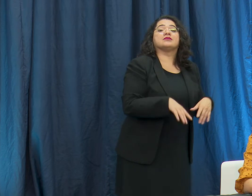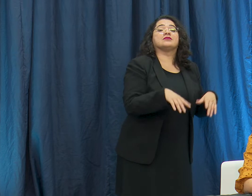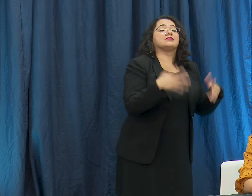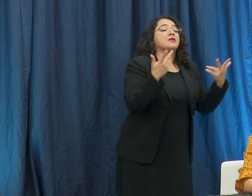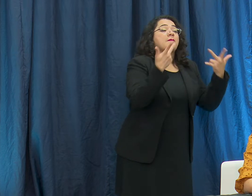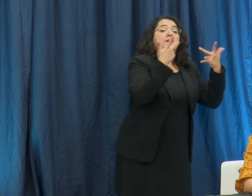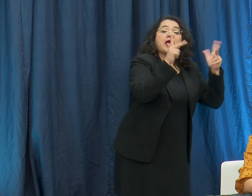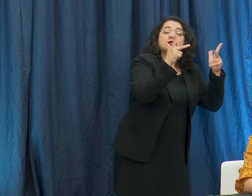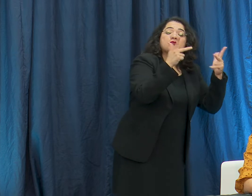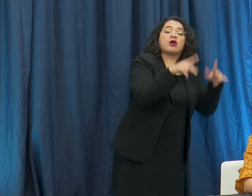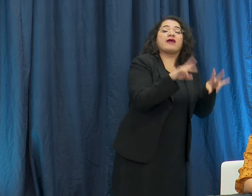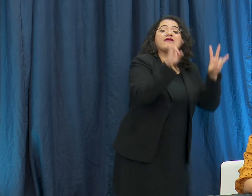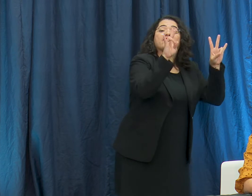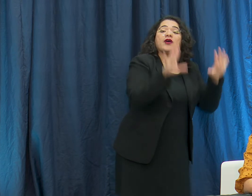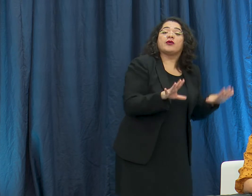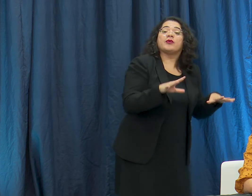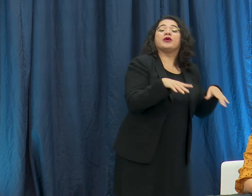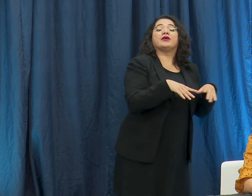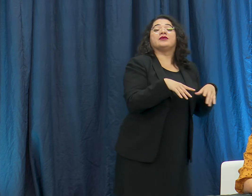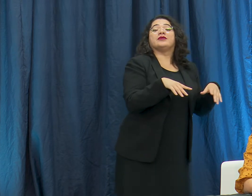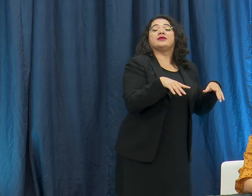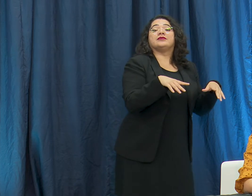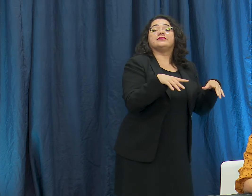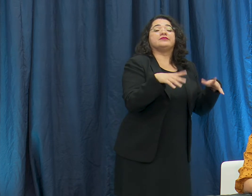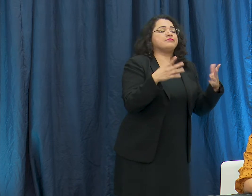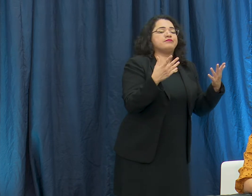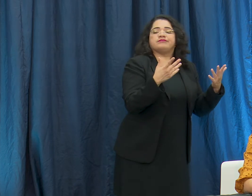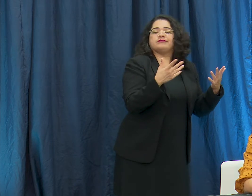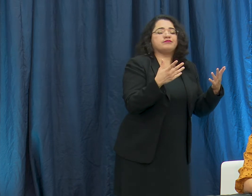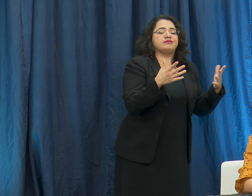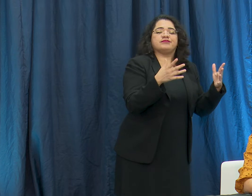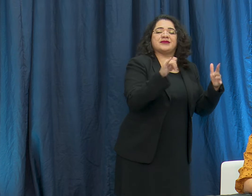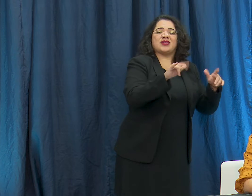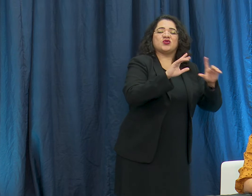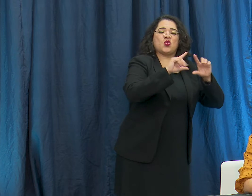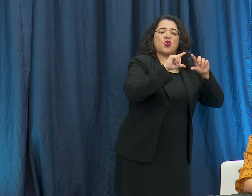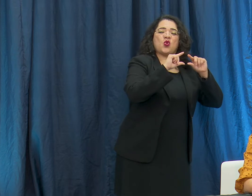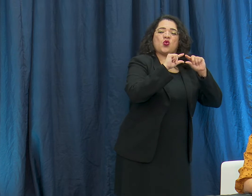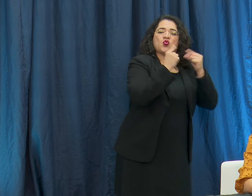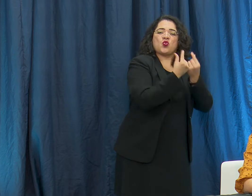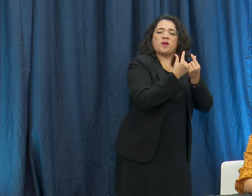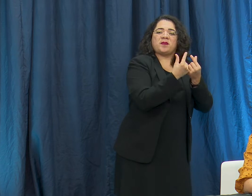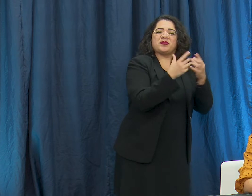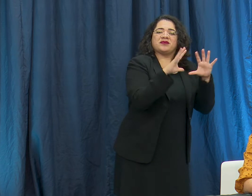otros equipo de que es compartir doe es posible llegar a esta fossae siempre